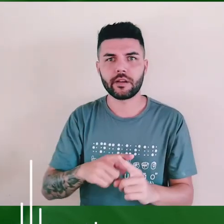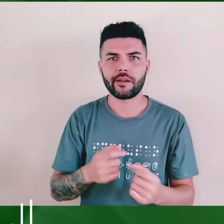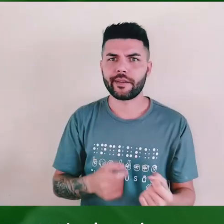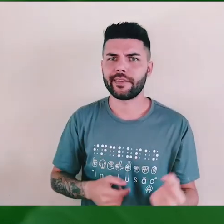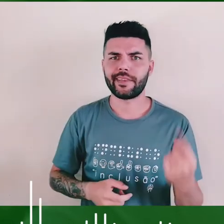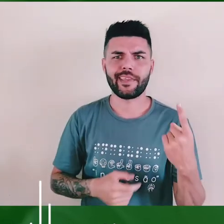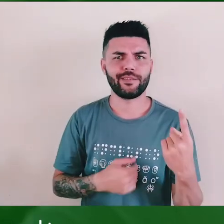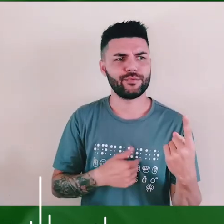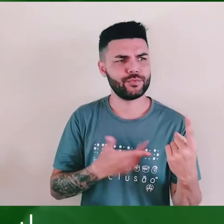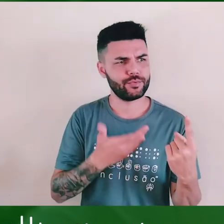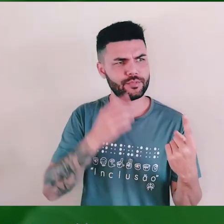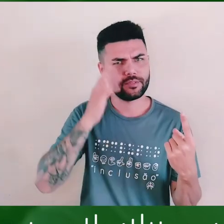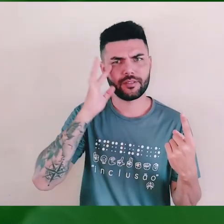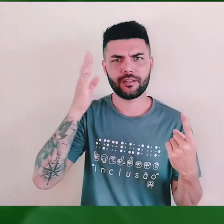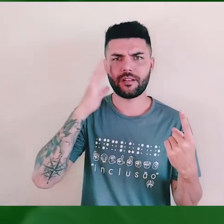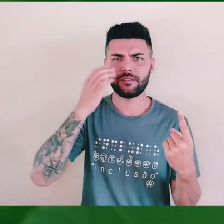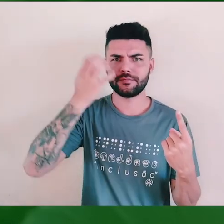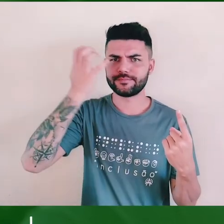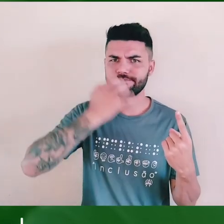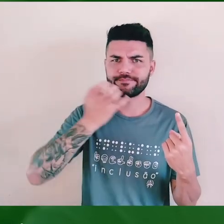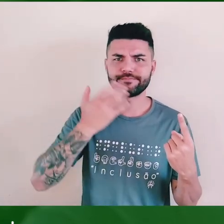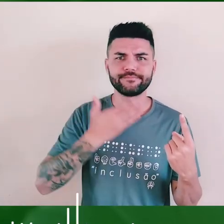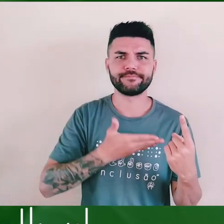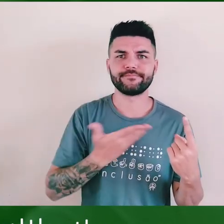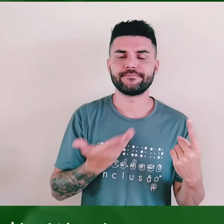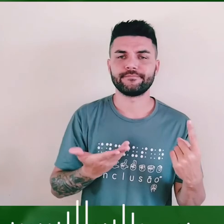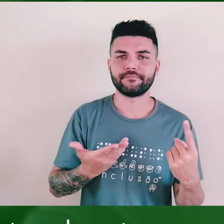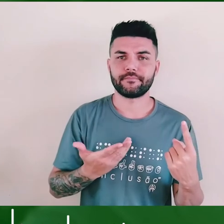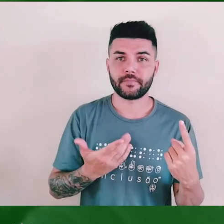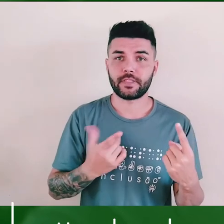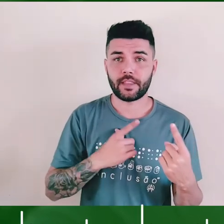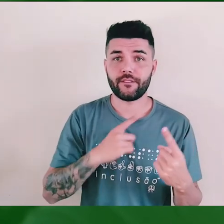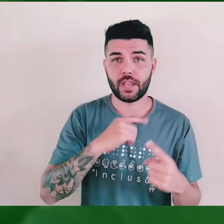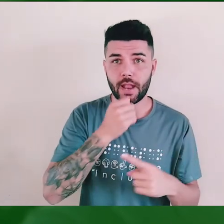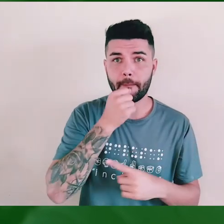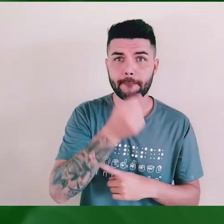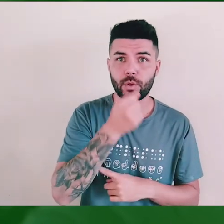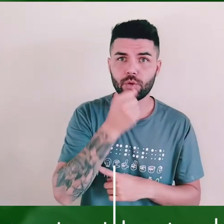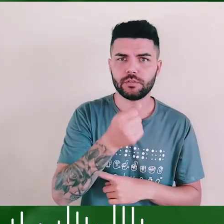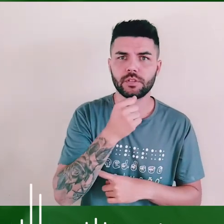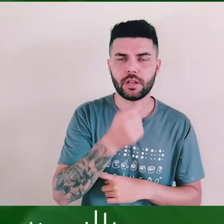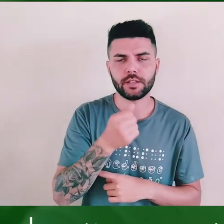e eu fiquei imagina? sério? E aí eu fiz a reportagem, na hora que ela entrou eu tava